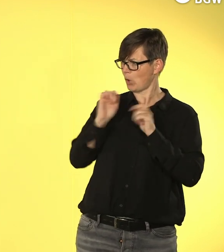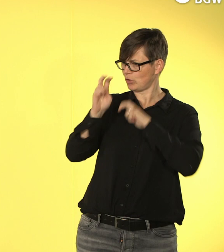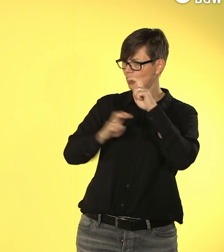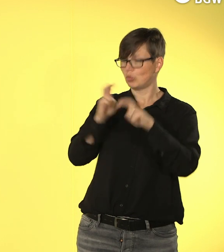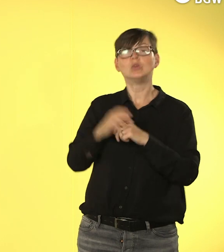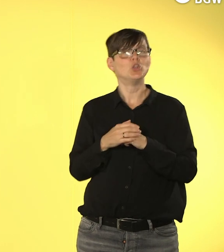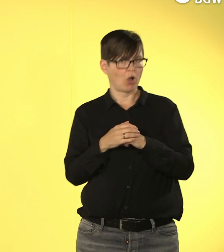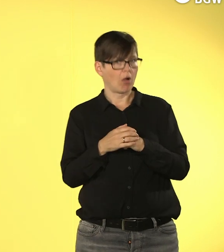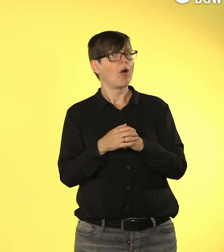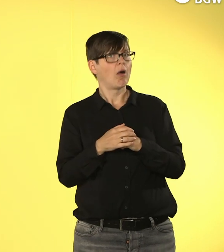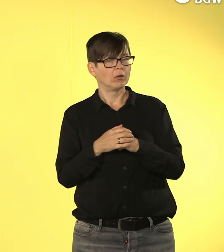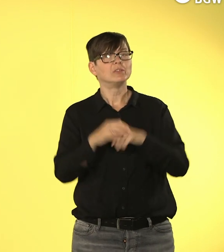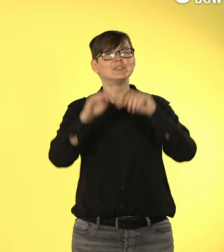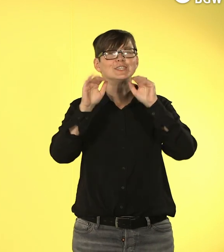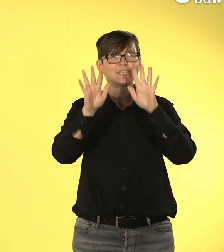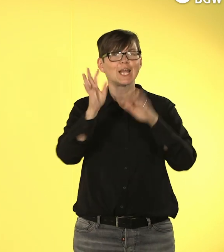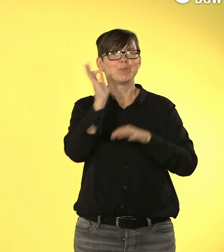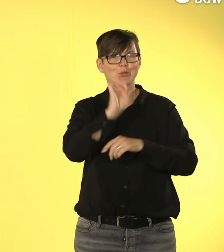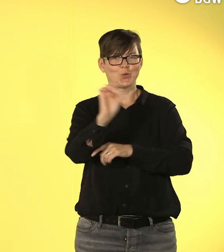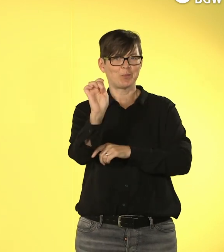In zehn Minuten sehen wir uns wieder.